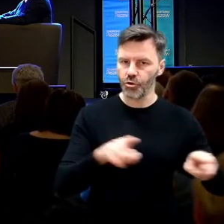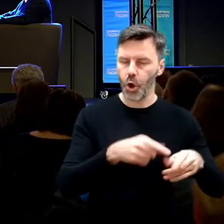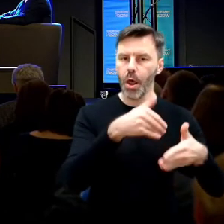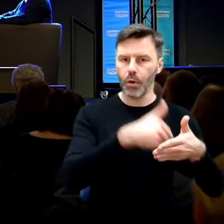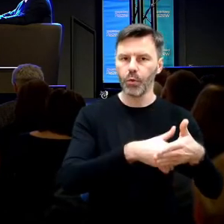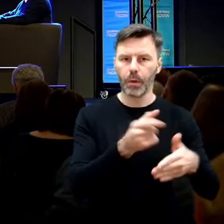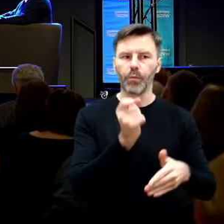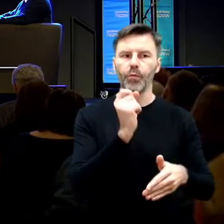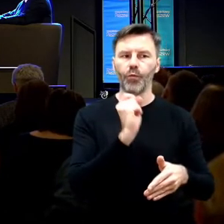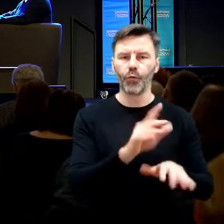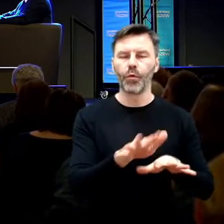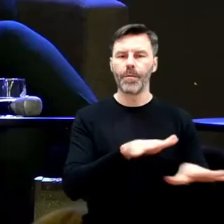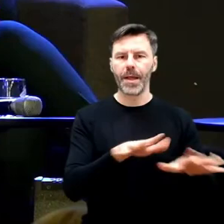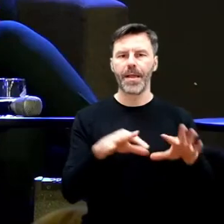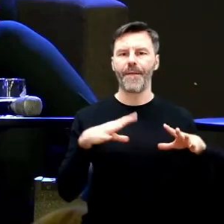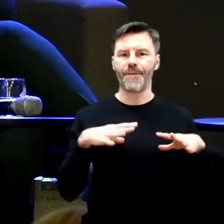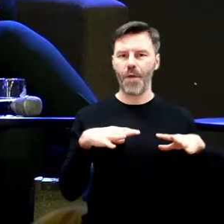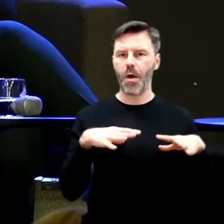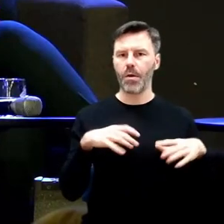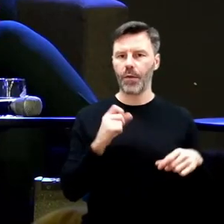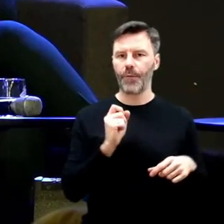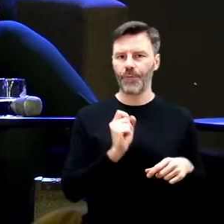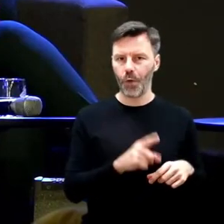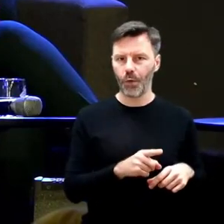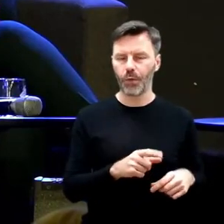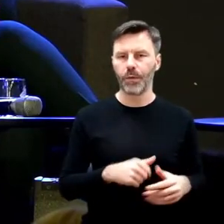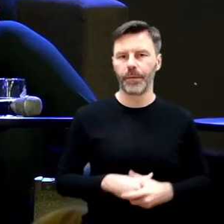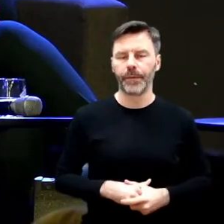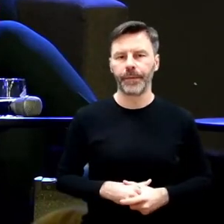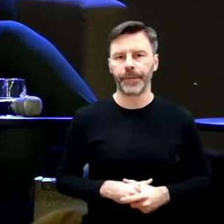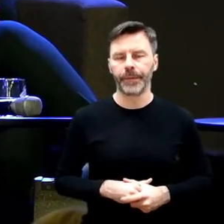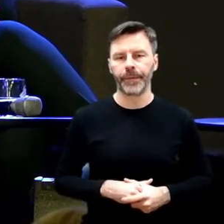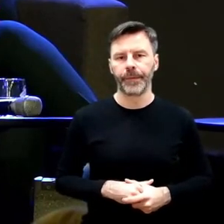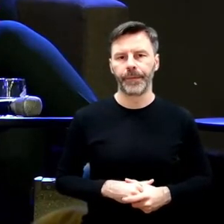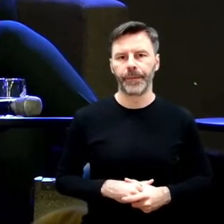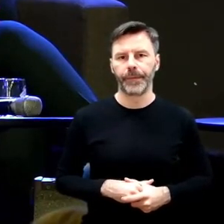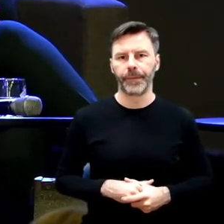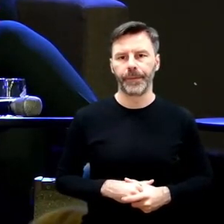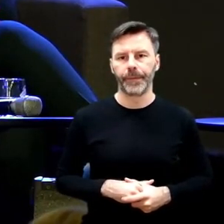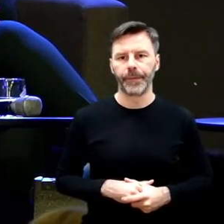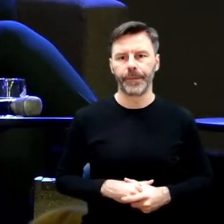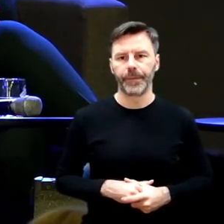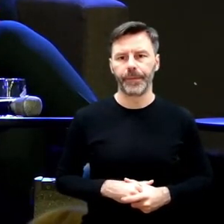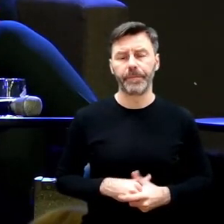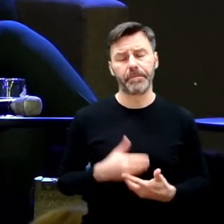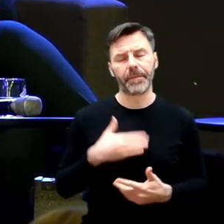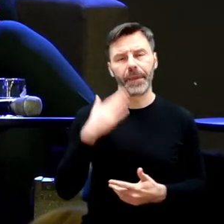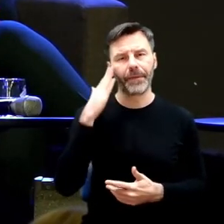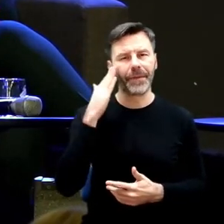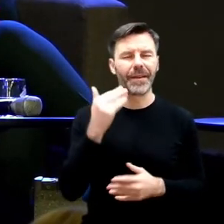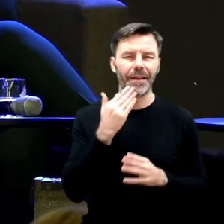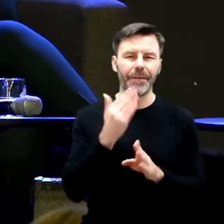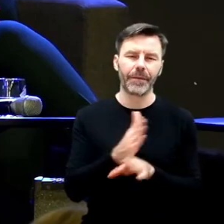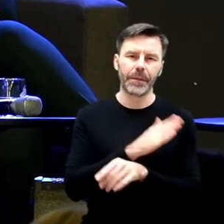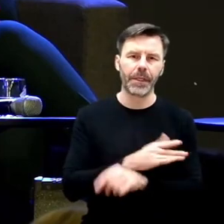I to są te wszystkie elementy, oprócz oczywiście środowiska, o którym tutaj też była wcześniej mowa.